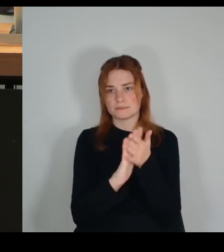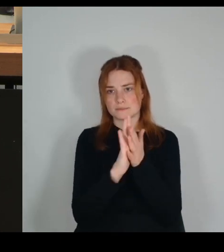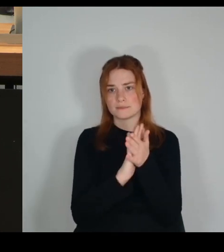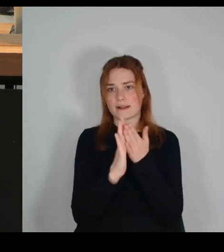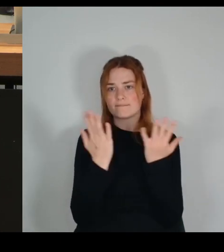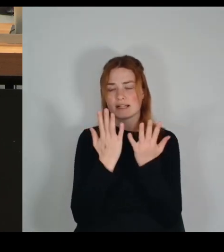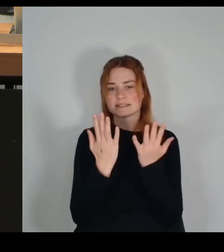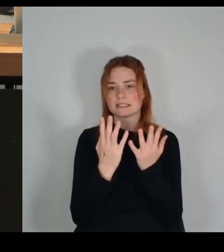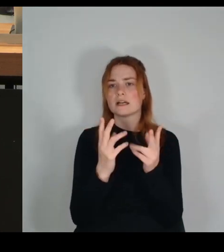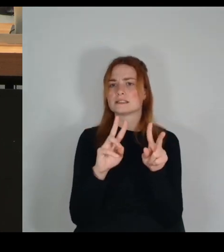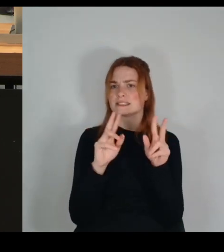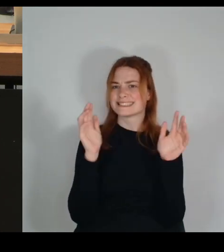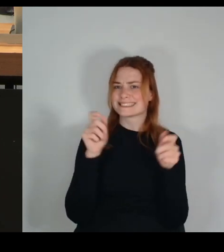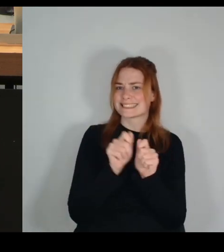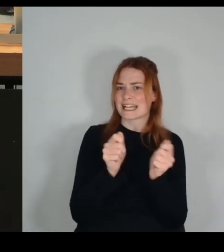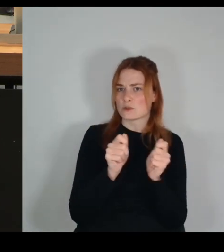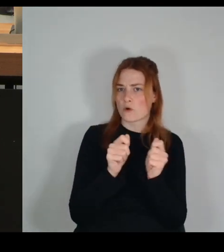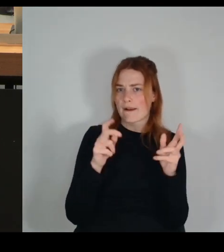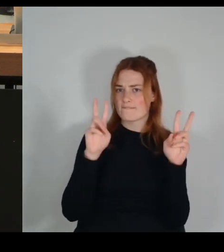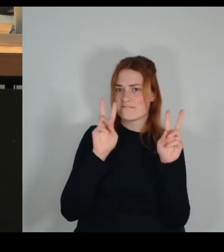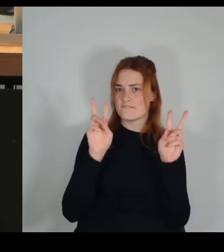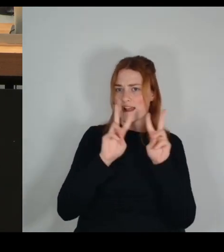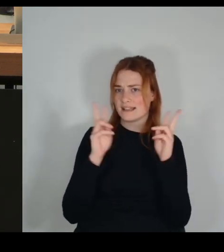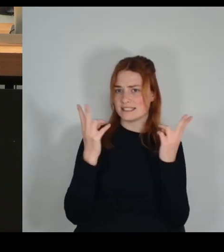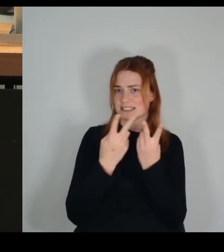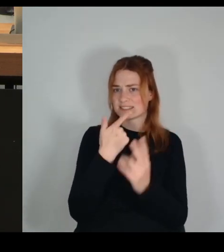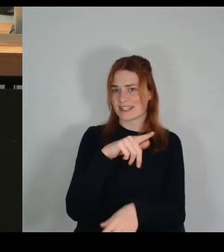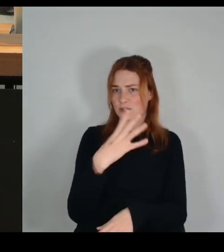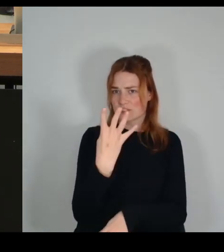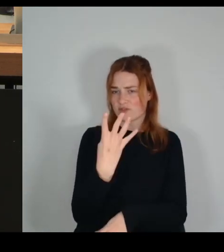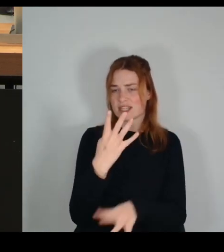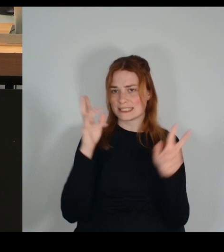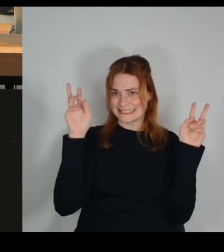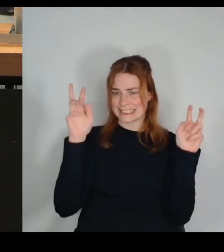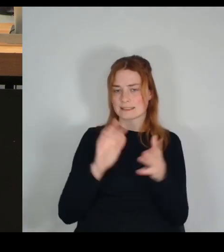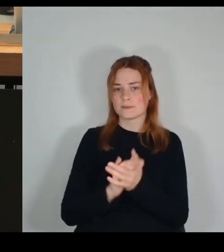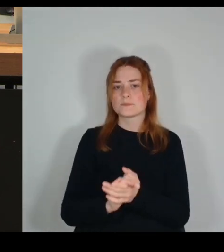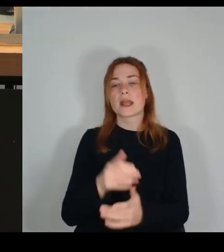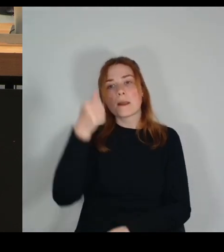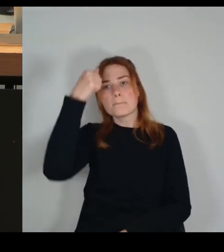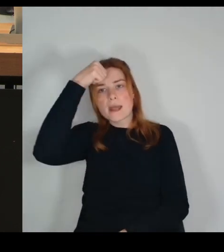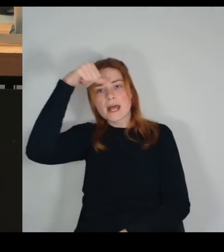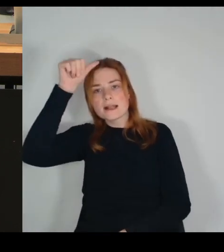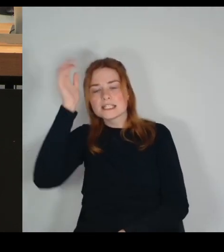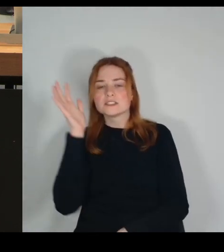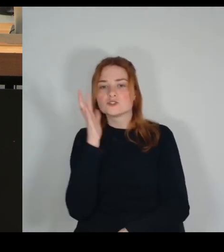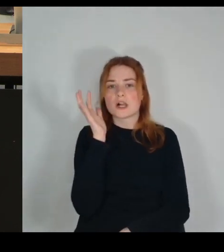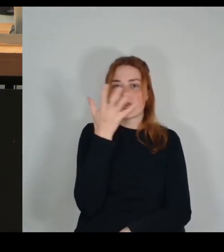Für Berlin hat sich das Instrument der Schleierfahndung als praktisch bedeutungslos erwiesen, sagte Herr Körting